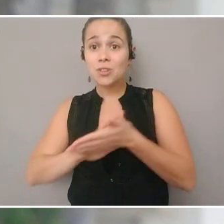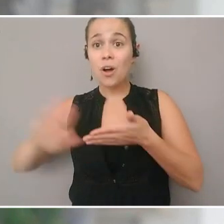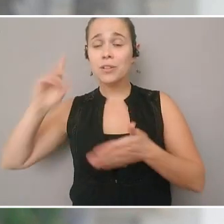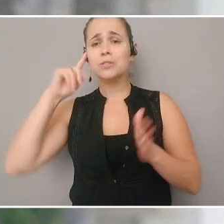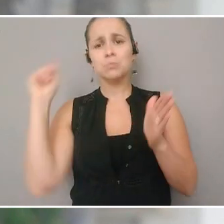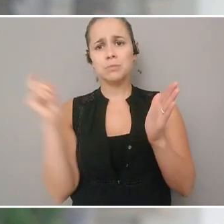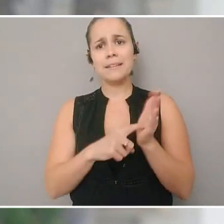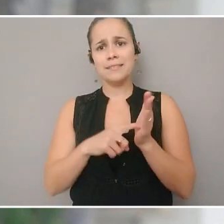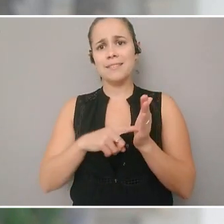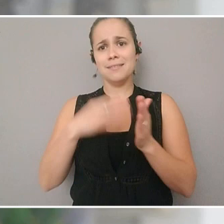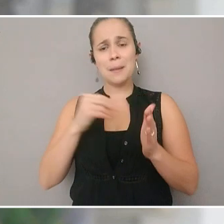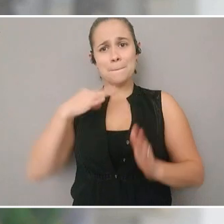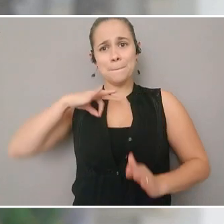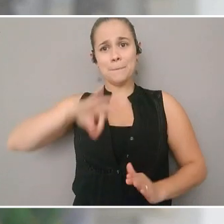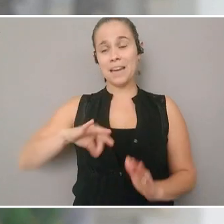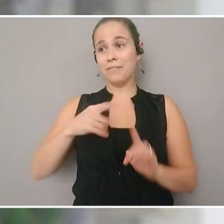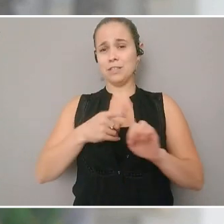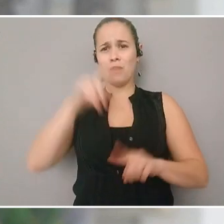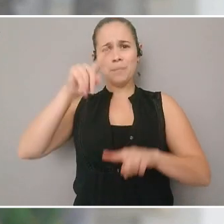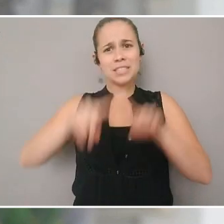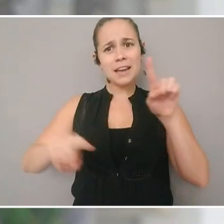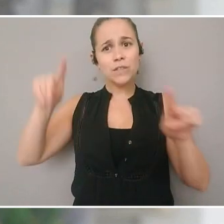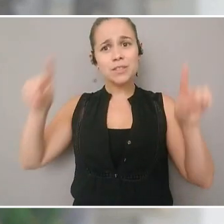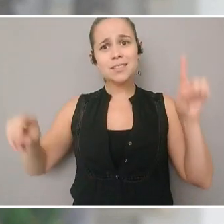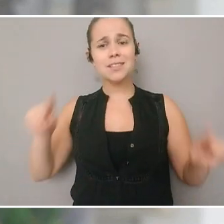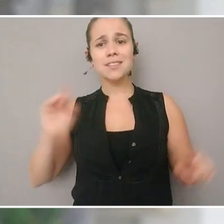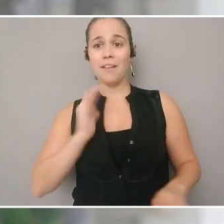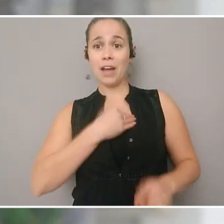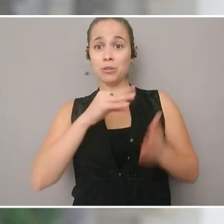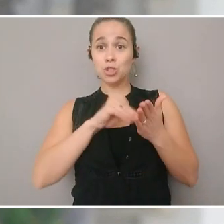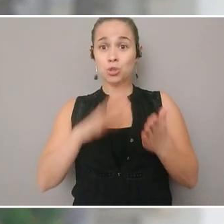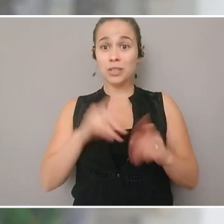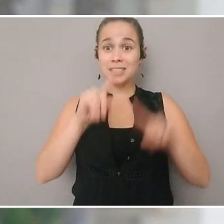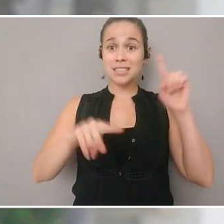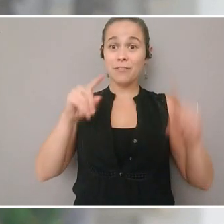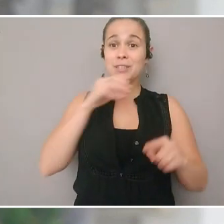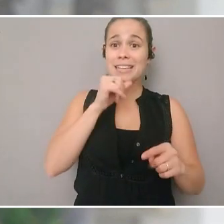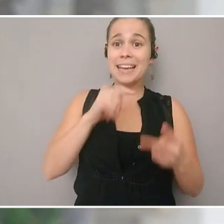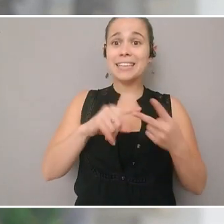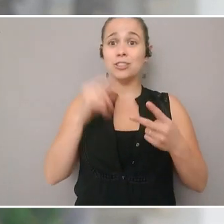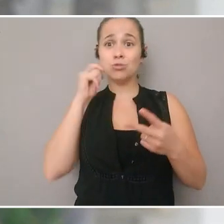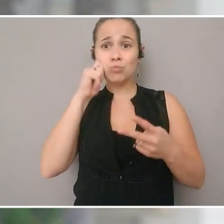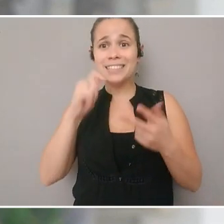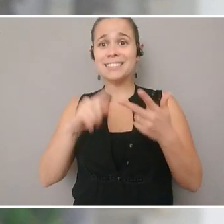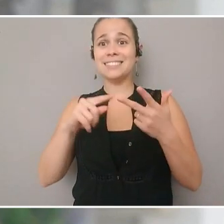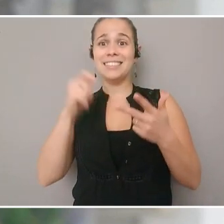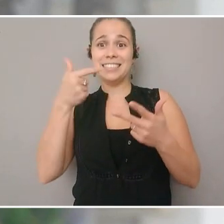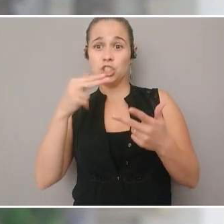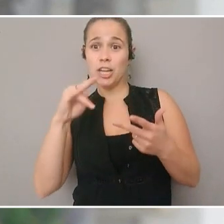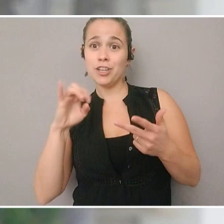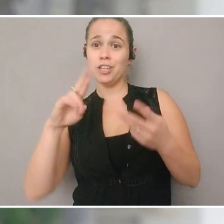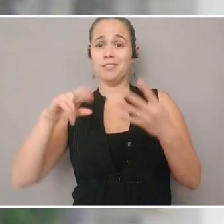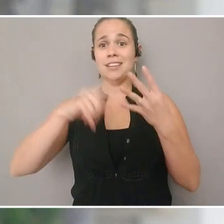y se beneficia de la diversidad de nuestros estudiantes. La diversidad incluye edad, raza,